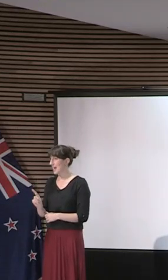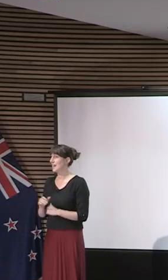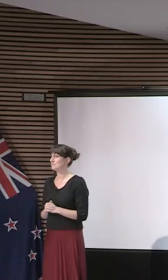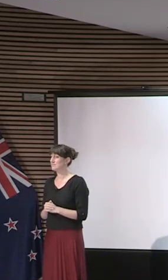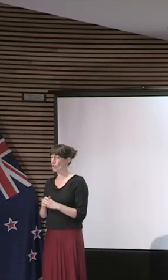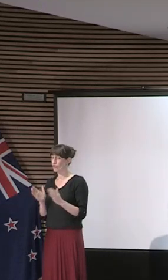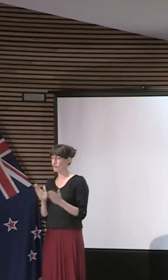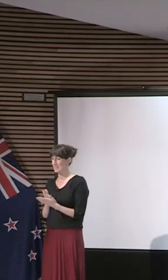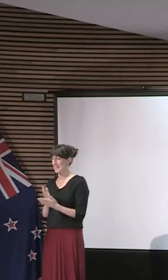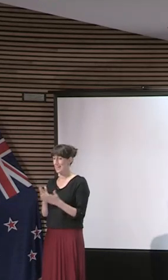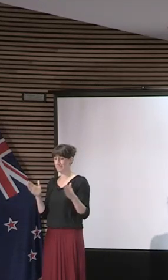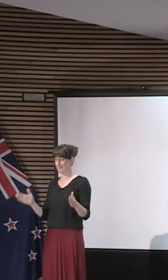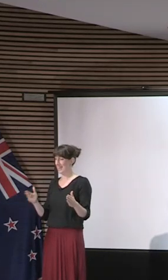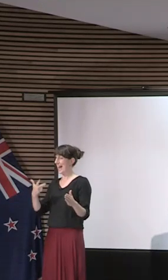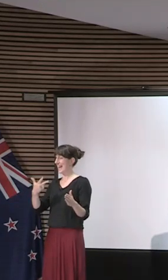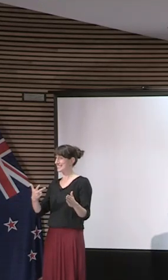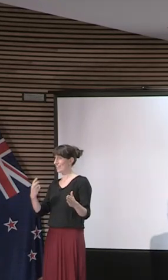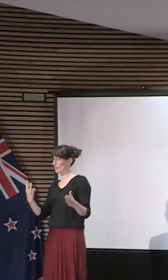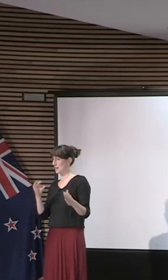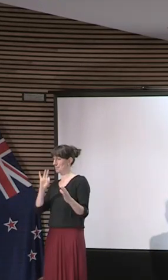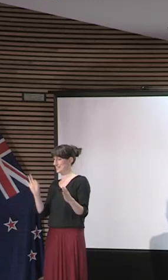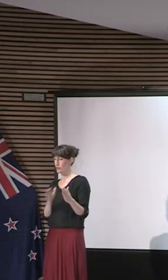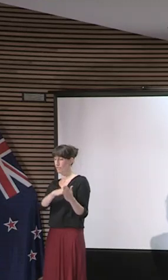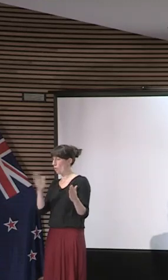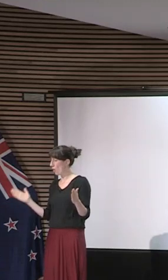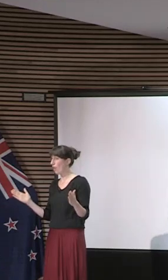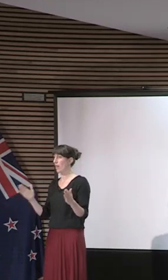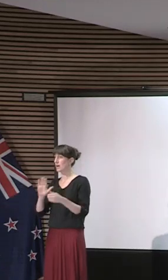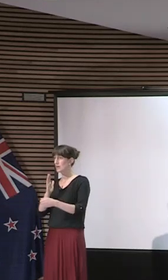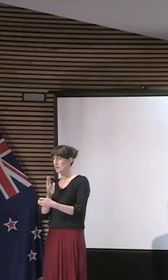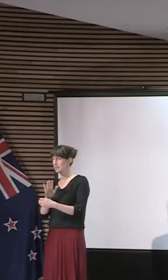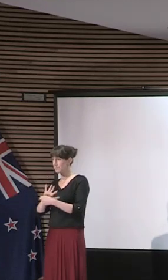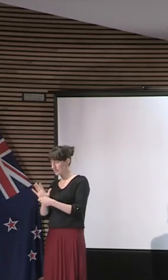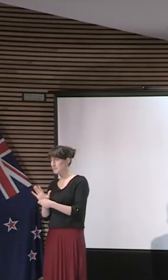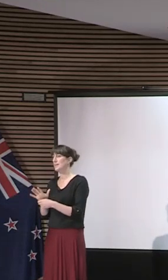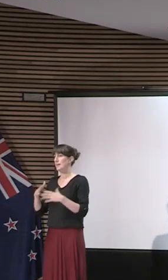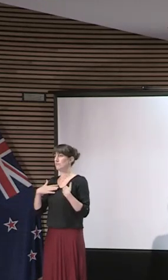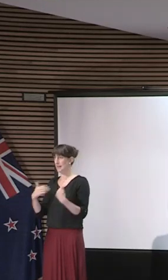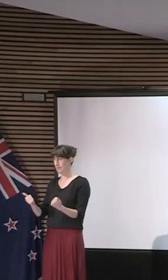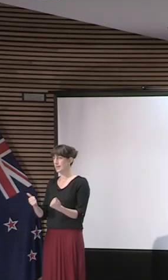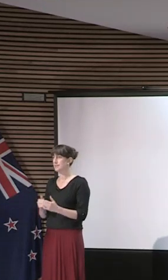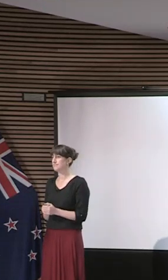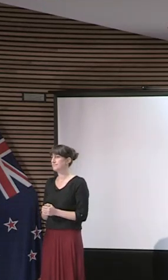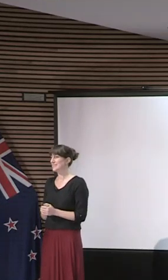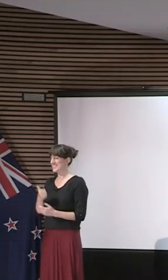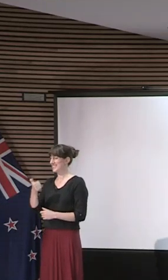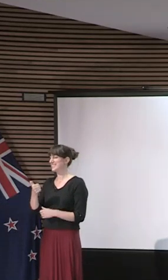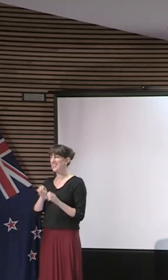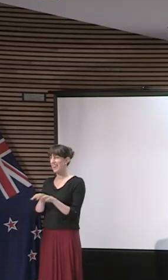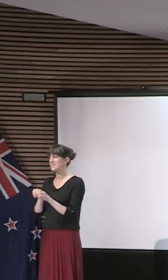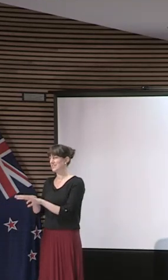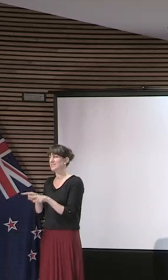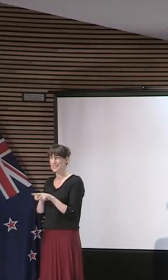o maatau keehi, 1,229 te ripoata